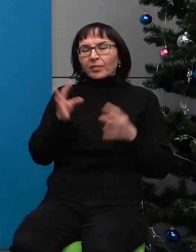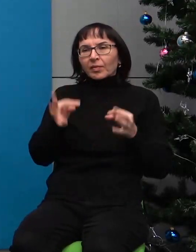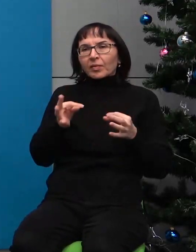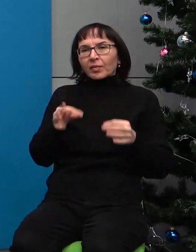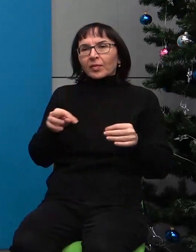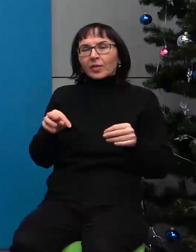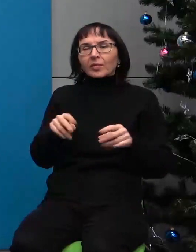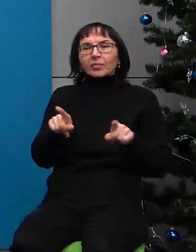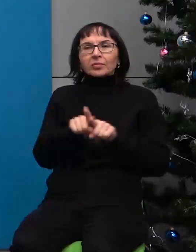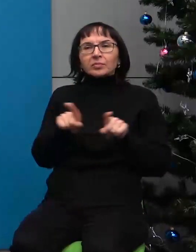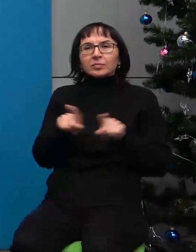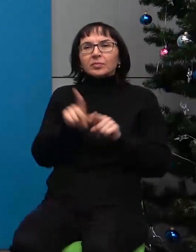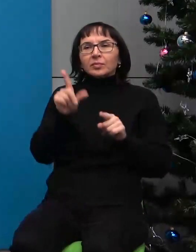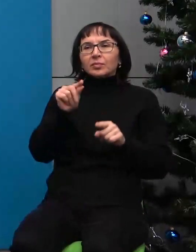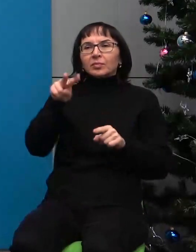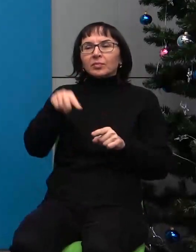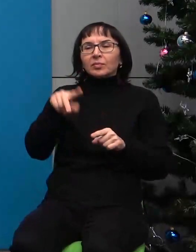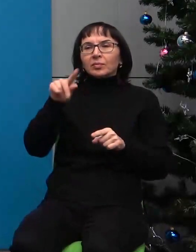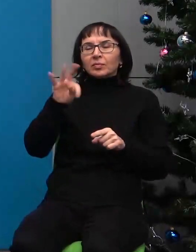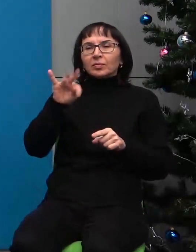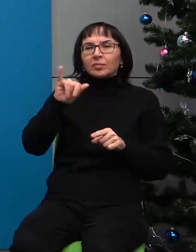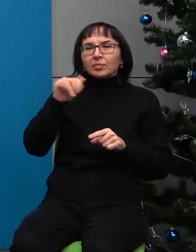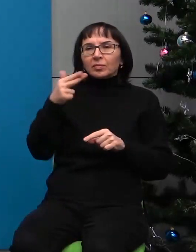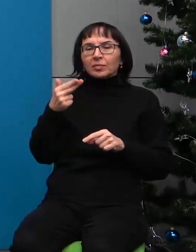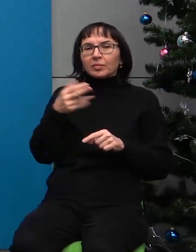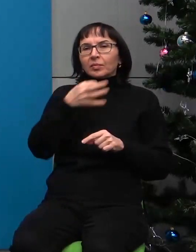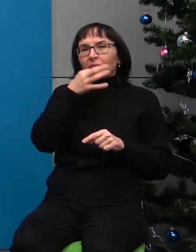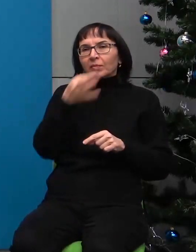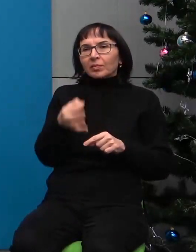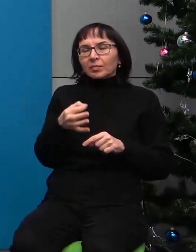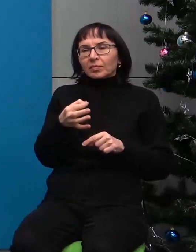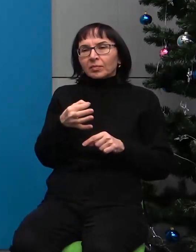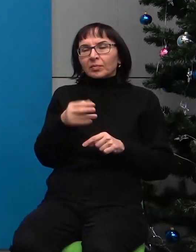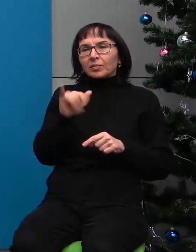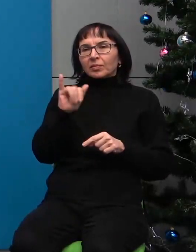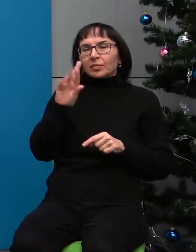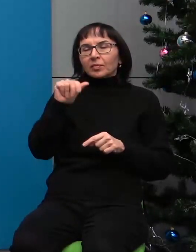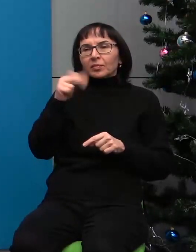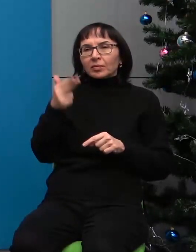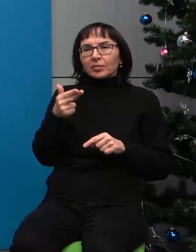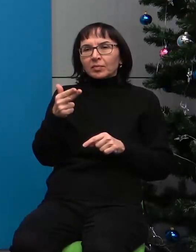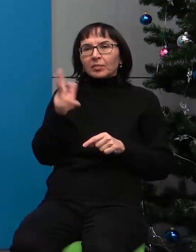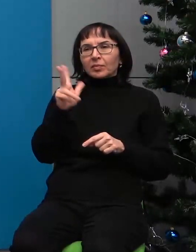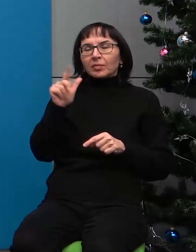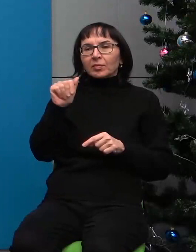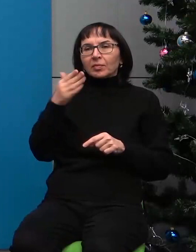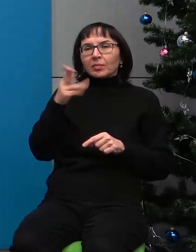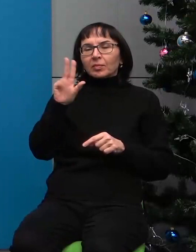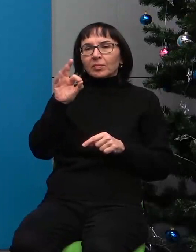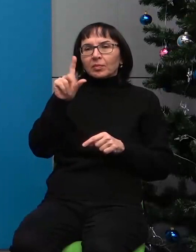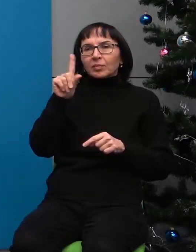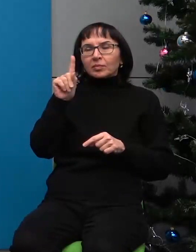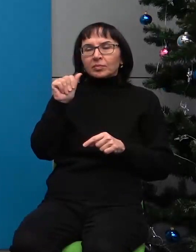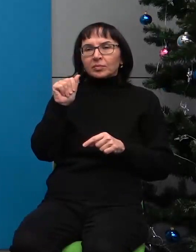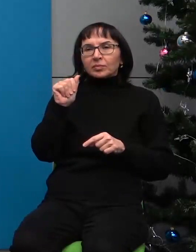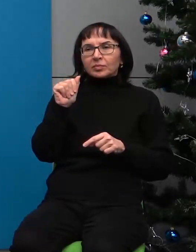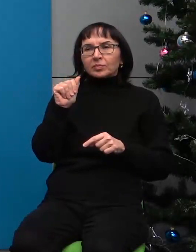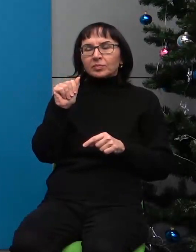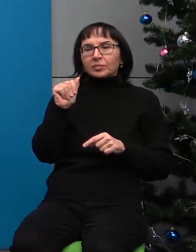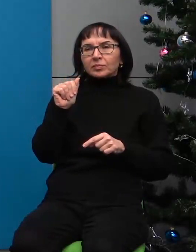To jest strategia, no ale albo o Wietnam, czy o Kambodżę, czy... Świat jest po prostu gówniany.